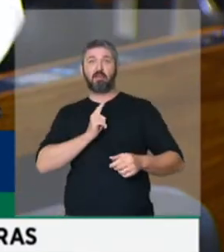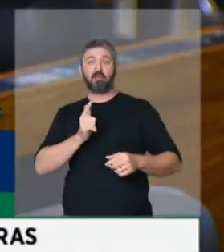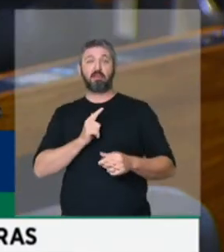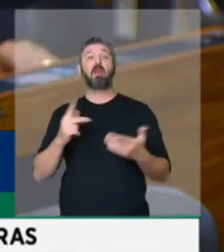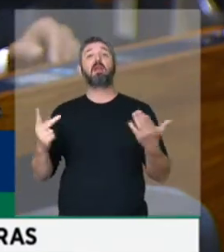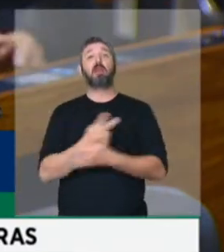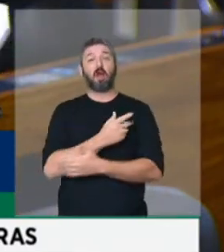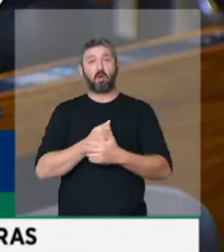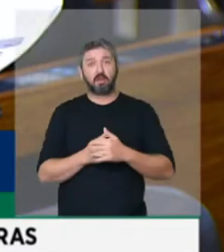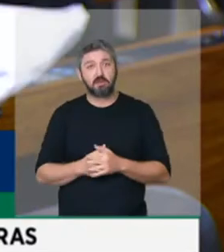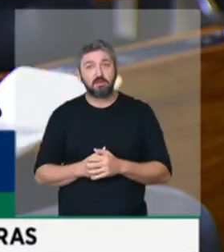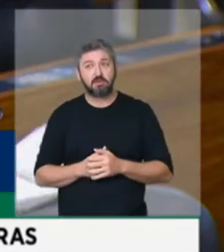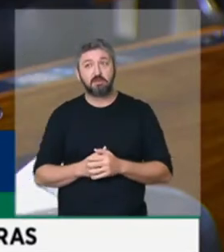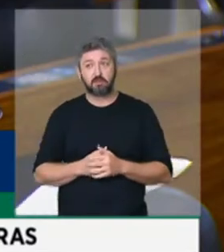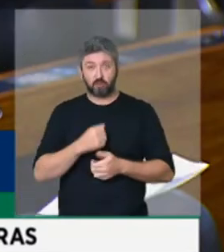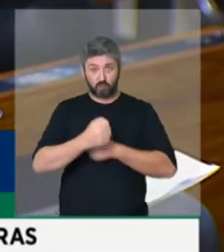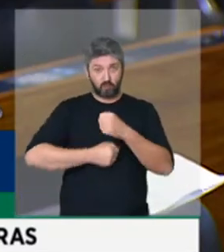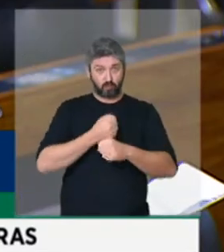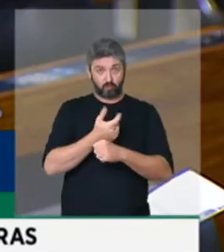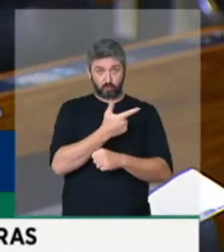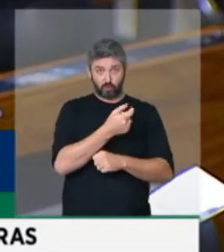É BOM LEMBRAR QUE... ESSA DISCUSSÃO HAVIA TAMBÉM NA DÉCADA DE 90 QUANDO SE PRIVATIZOU PARTE DO SETOR ELÉ